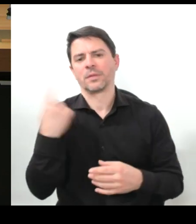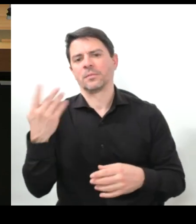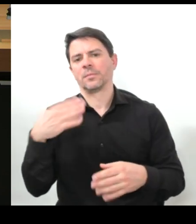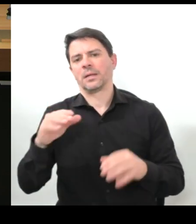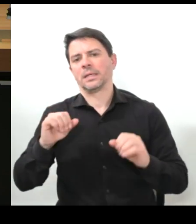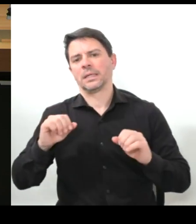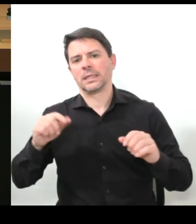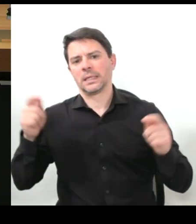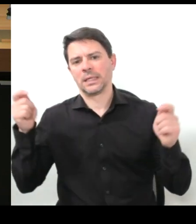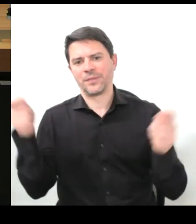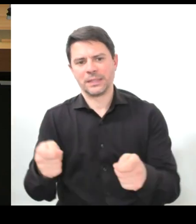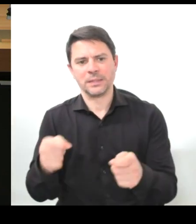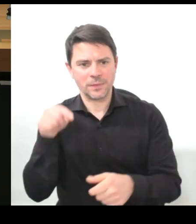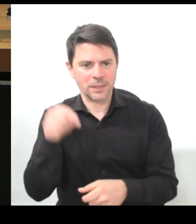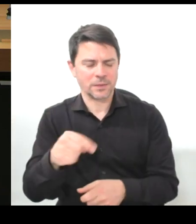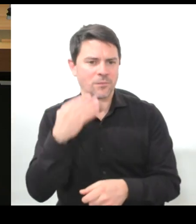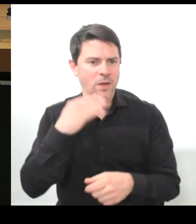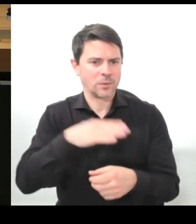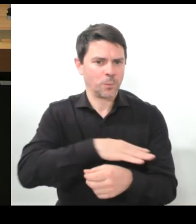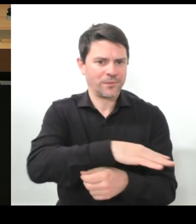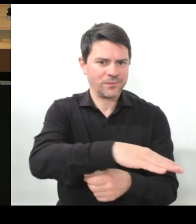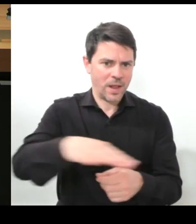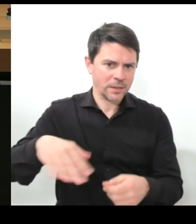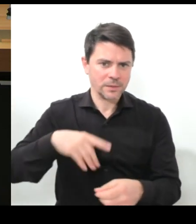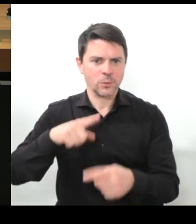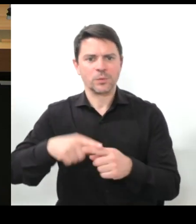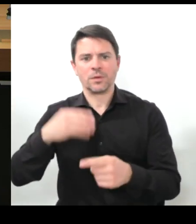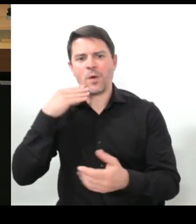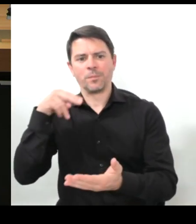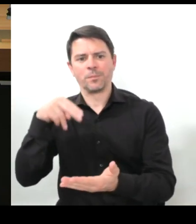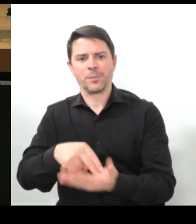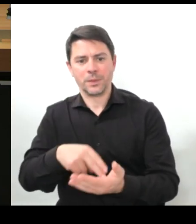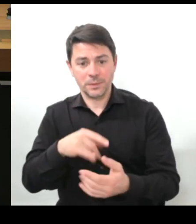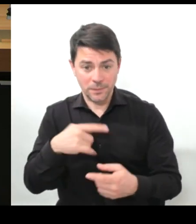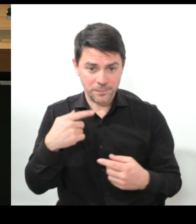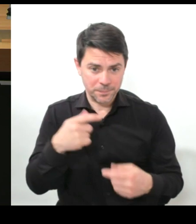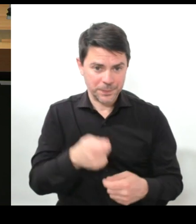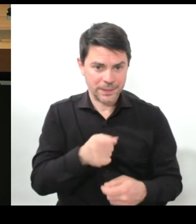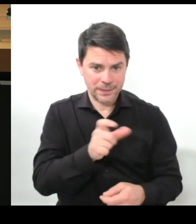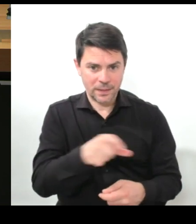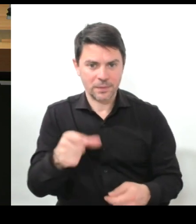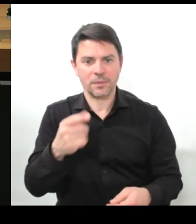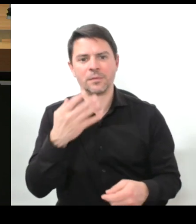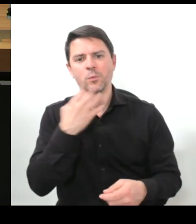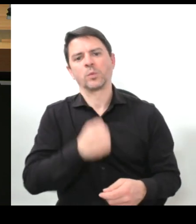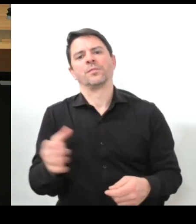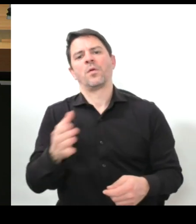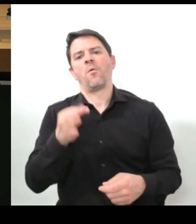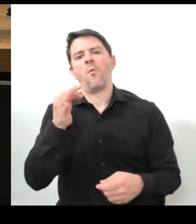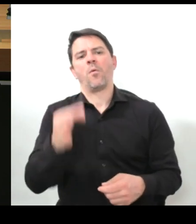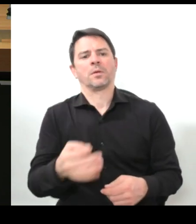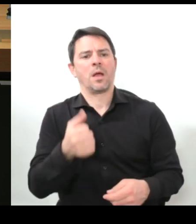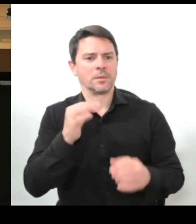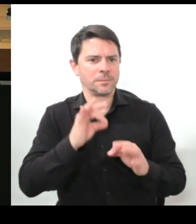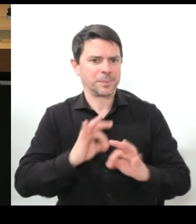müssen ihre Wohnung behalten. Deshalb gut und richtig, dass wir ein Mieten- und Kündigung stoppt, einen eigenen durchgesetzt haben, der jetzt